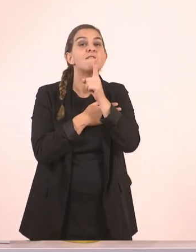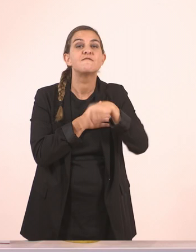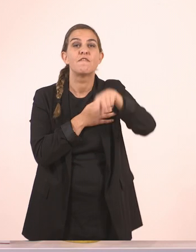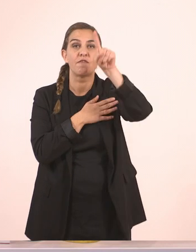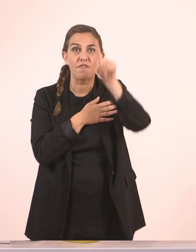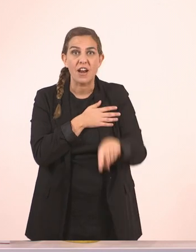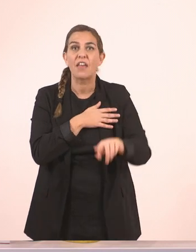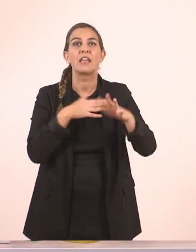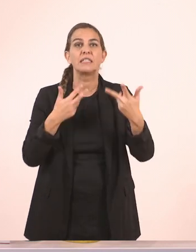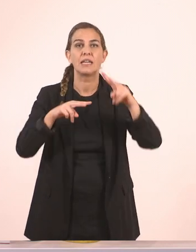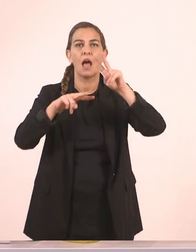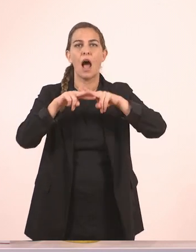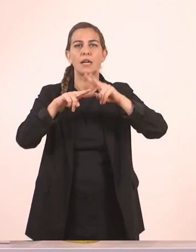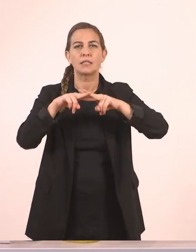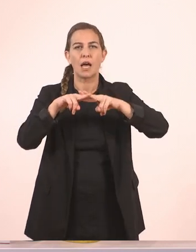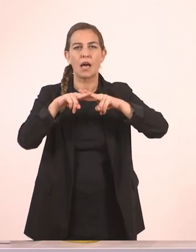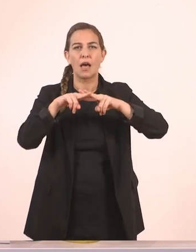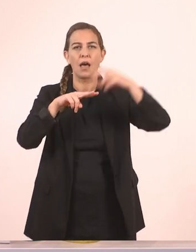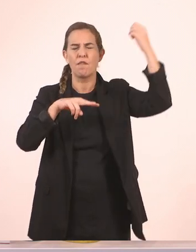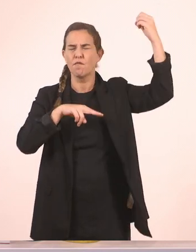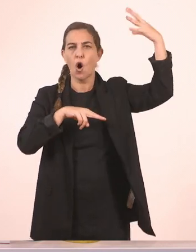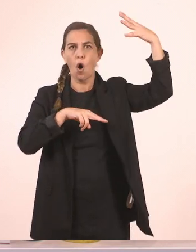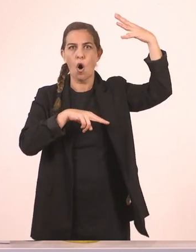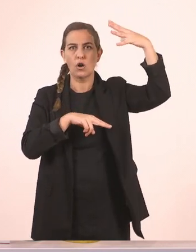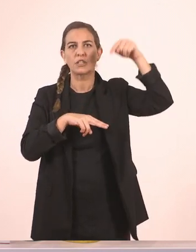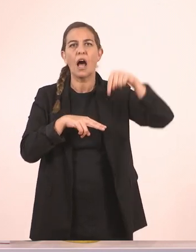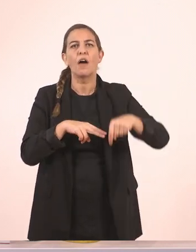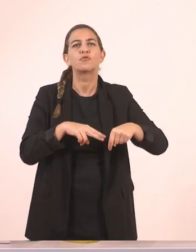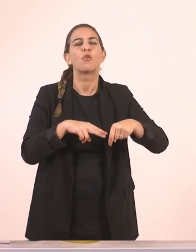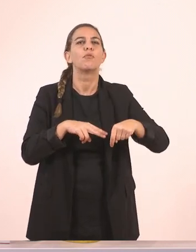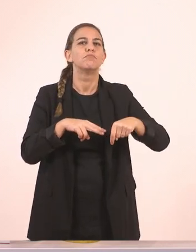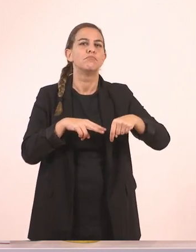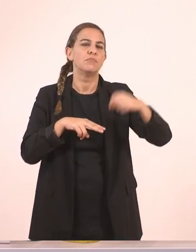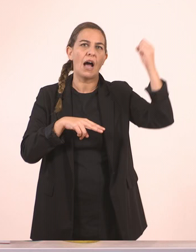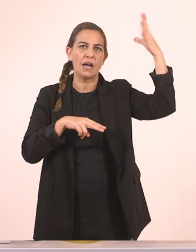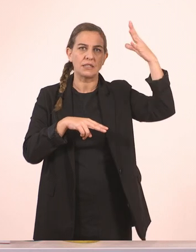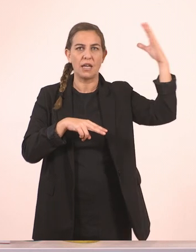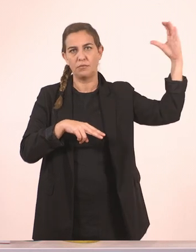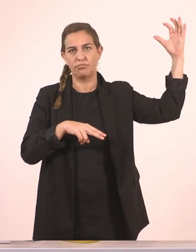που κινούταν προς τη Βηθλεέμ, με τη γέννηση του Χριστού ήρθε και στάθηκε ακριβώς